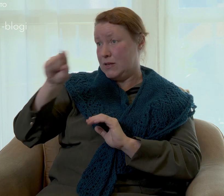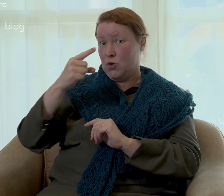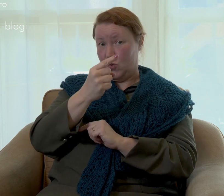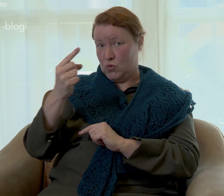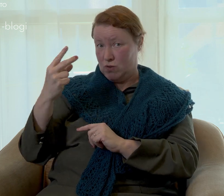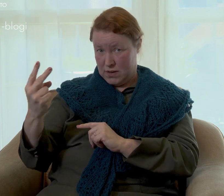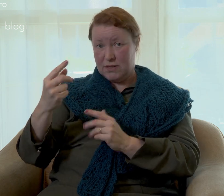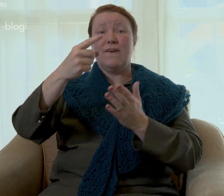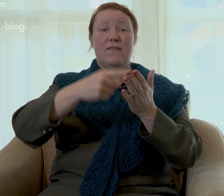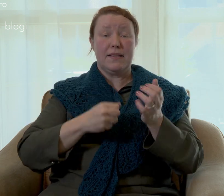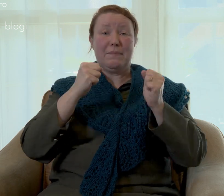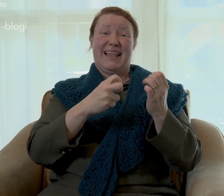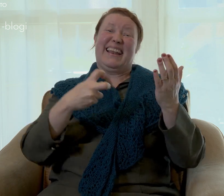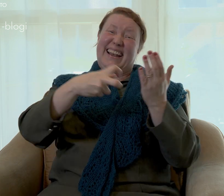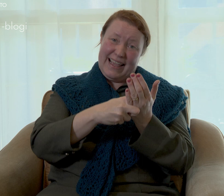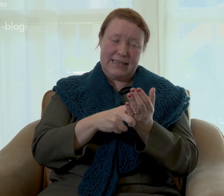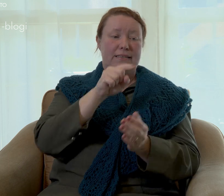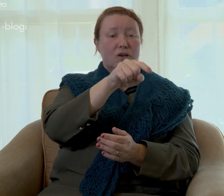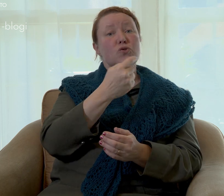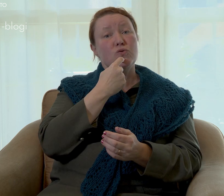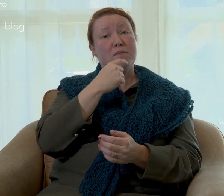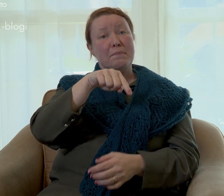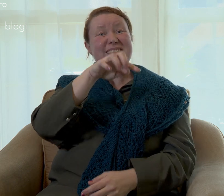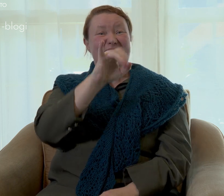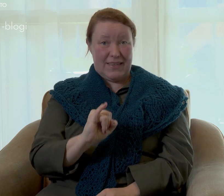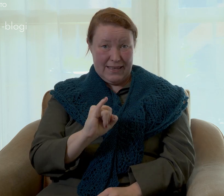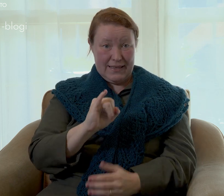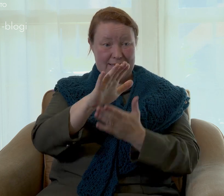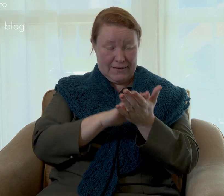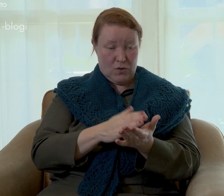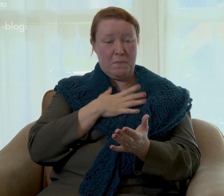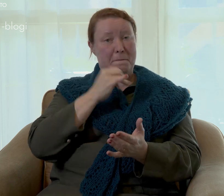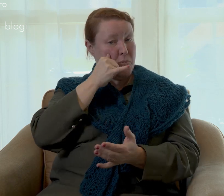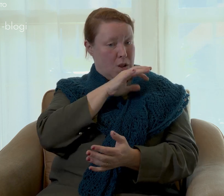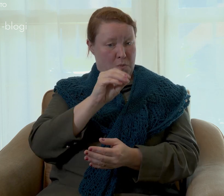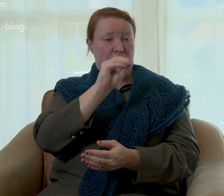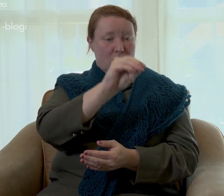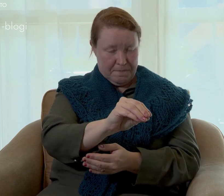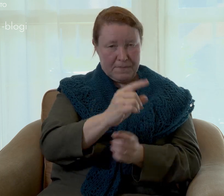numeroon 112 edellyttää sitä, että on ensin käynyt rekisteröimässä - oman numeronsa suomi.fi -palvelussa.